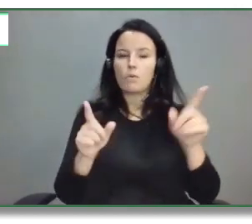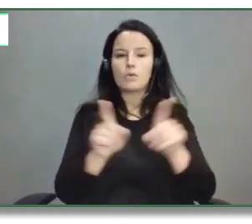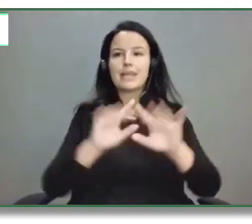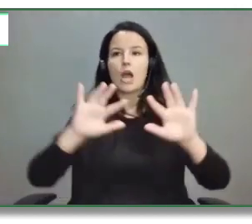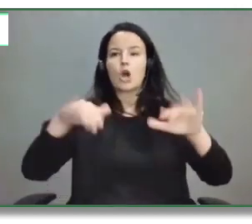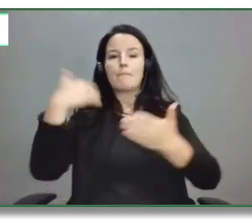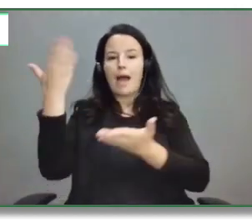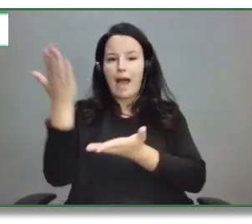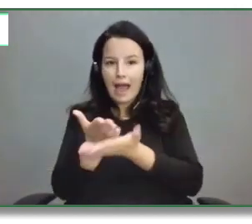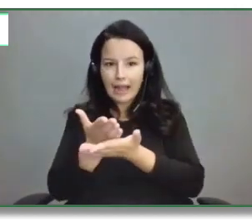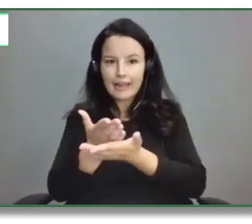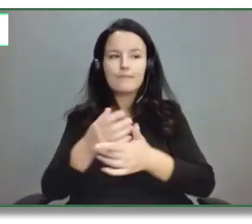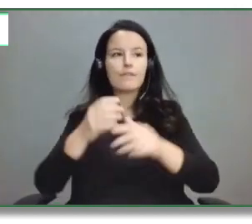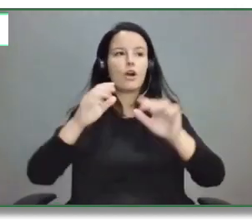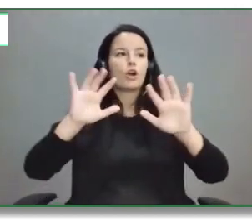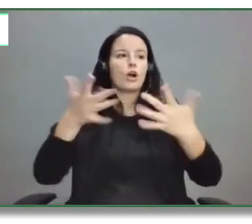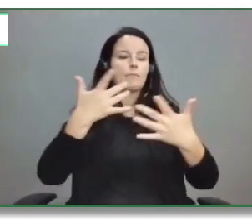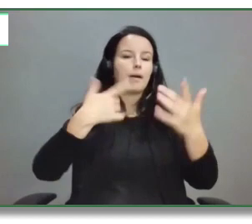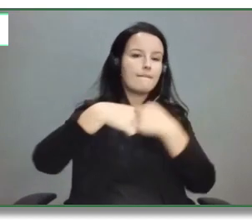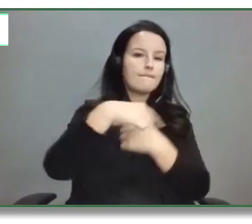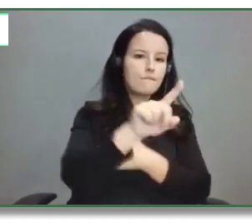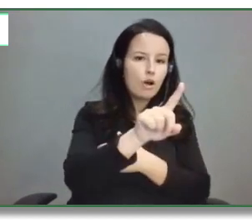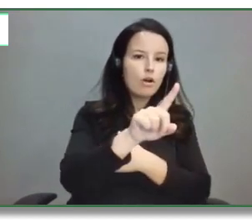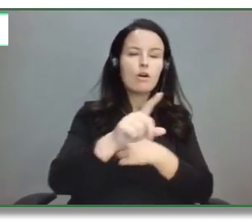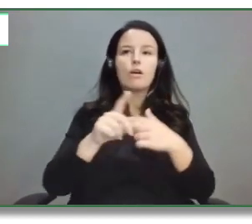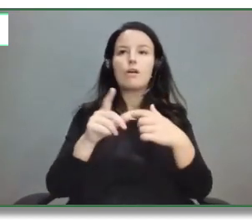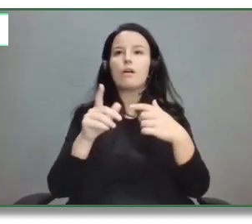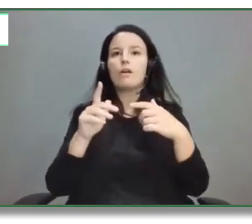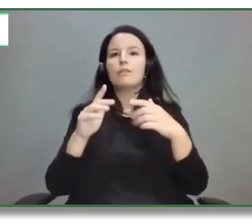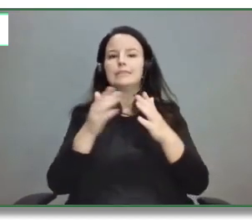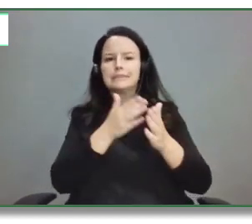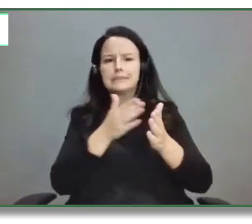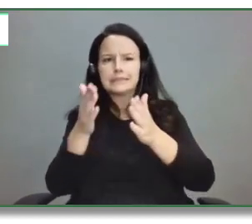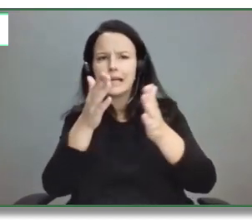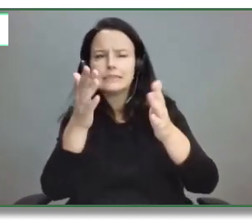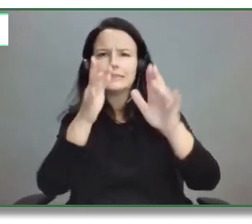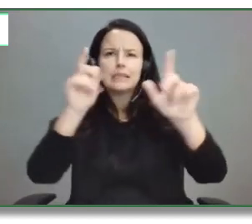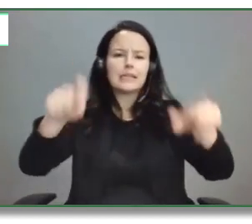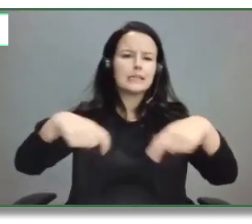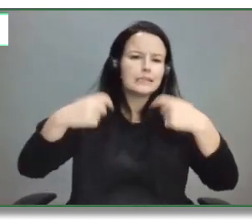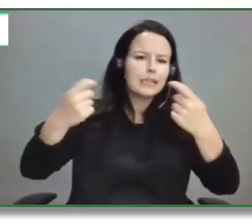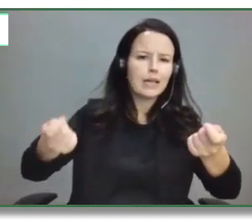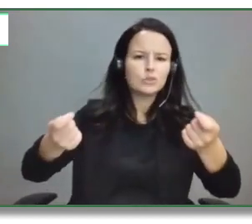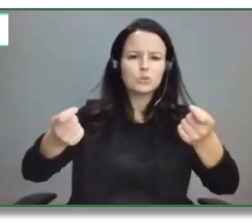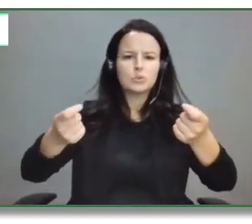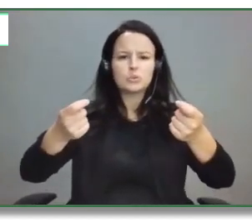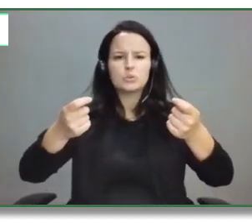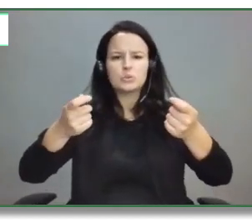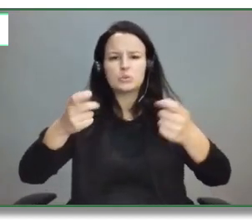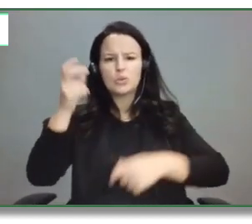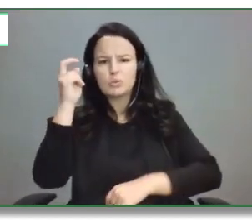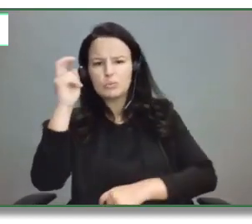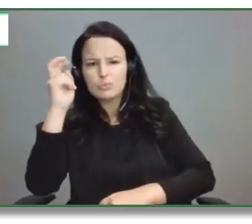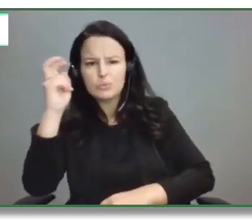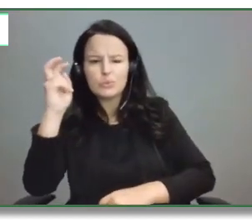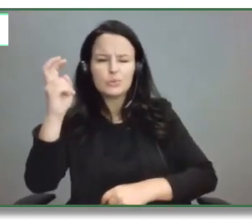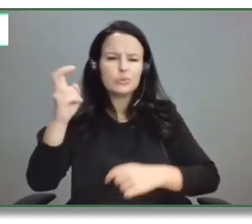peut se rendre et qu'en est-il des